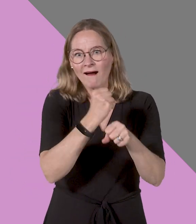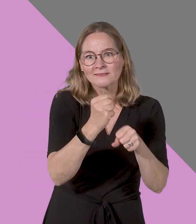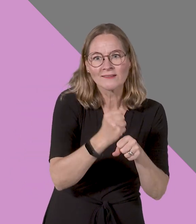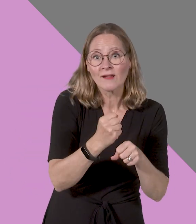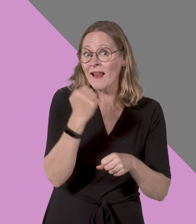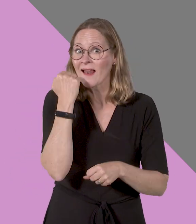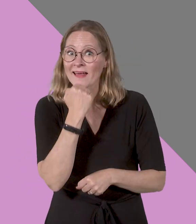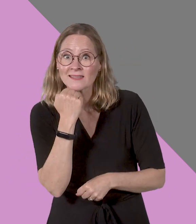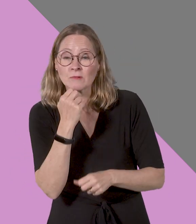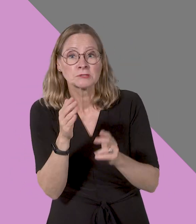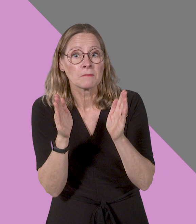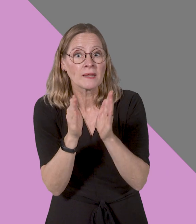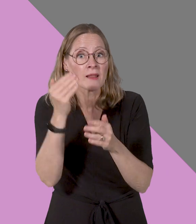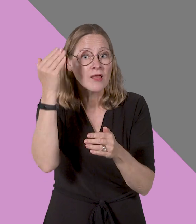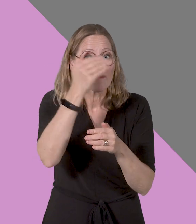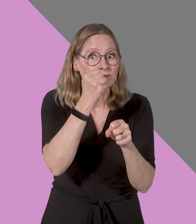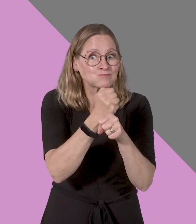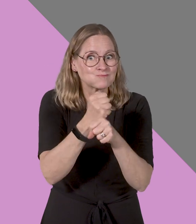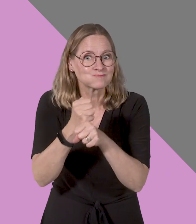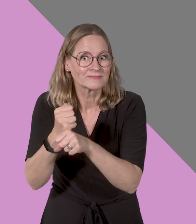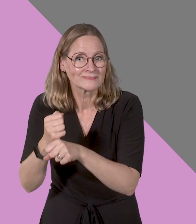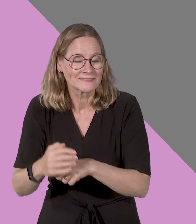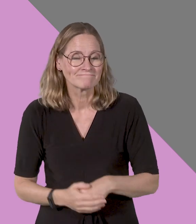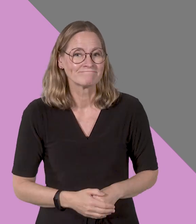askartelun, leikkien sekä minielokuvan tekemisen muodossa.